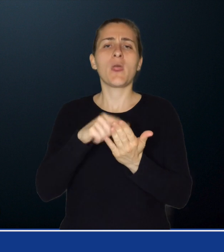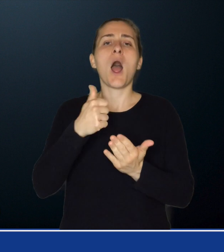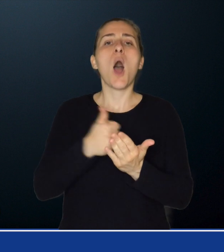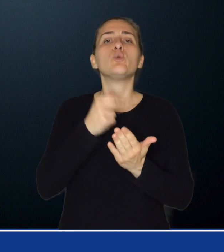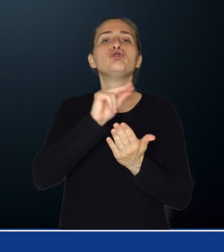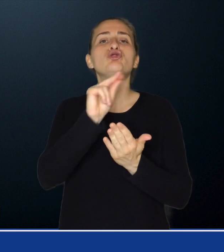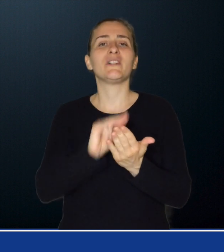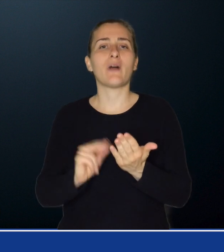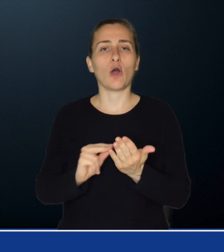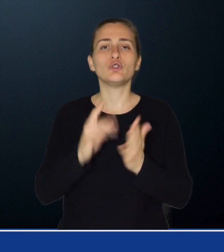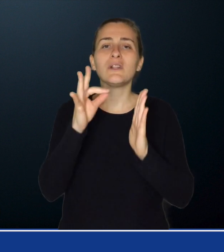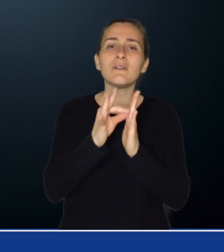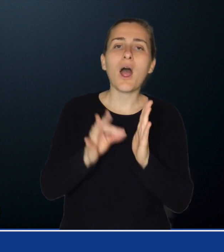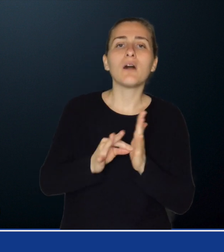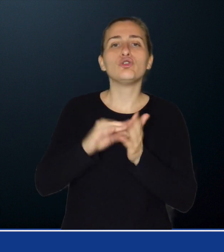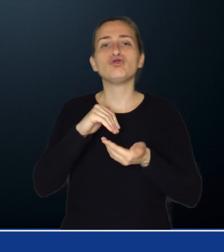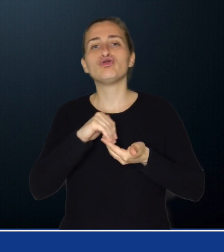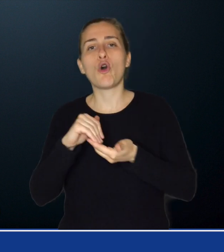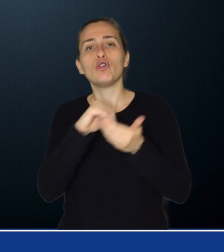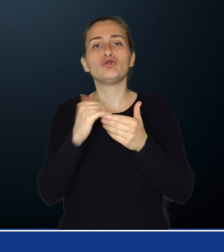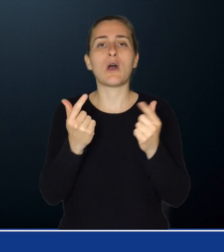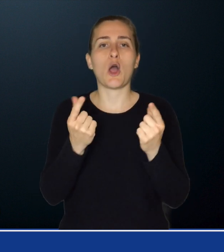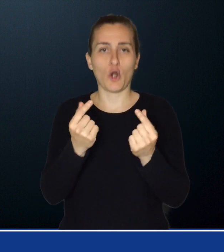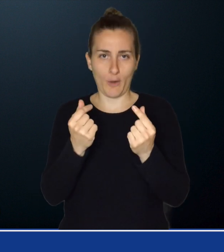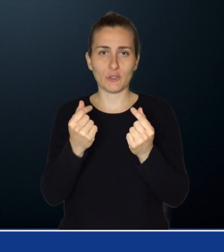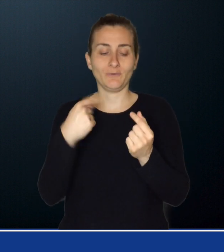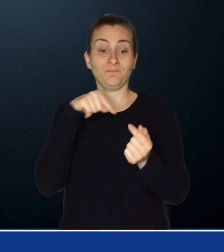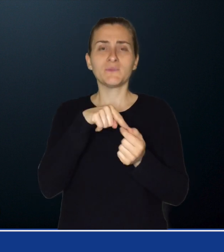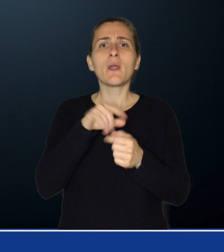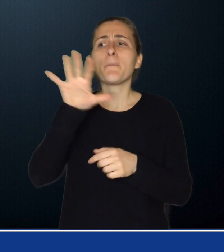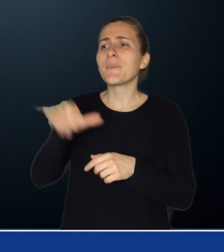per autocertificare i dati socio-economici necessari alla liquidazione della prestazione (pensione L. 381/70) spettante.